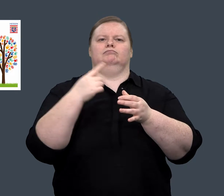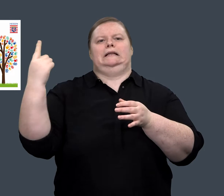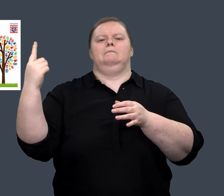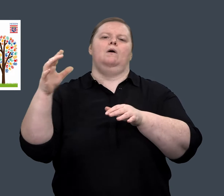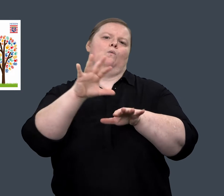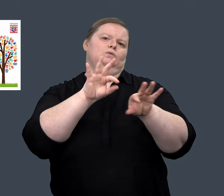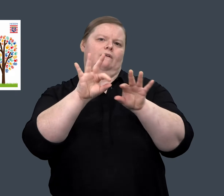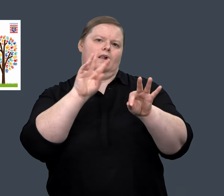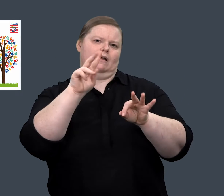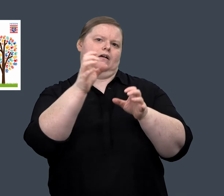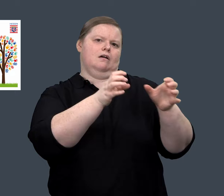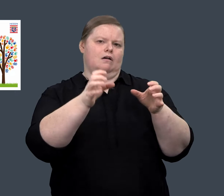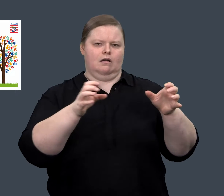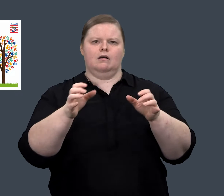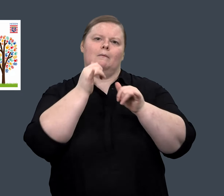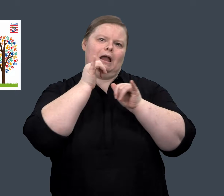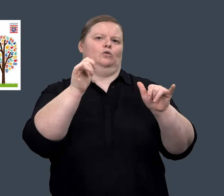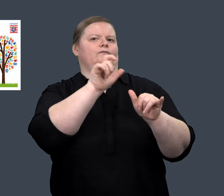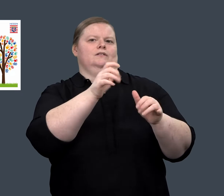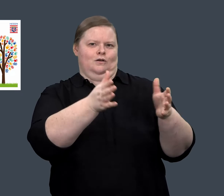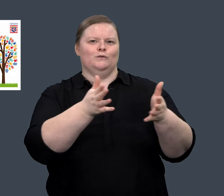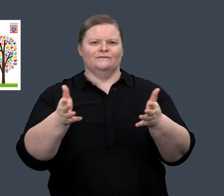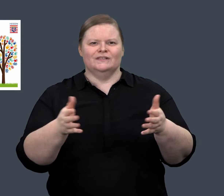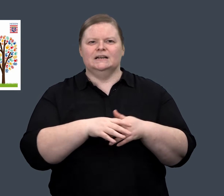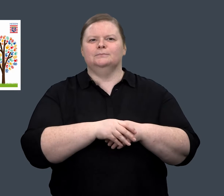ausgewählt und berufen.